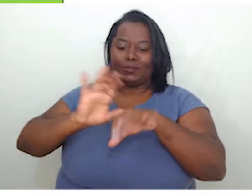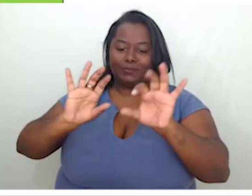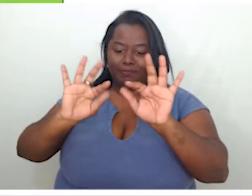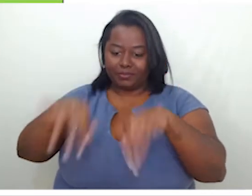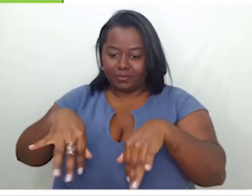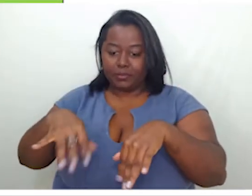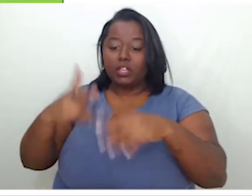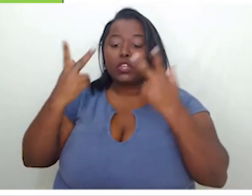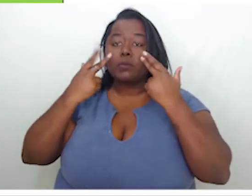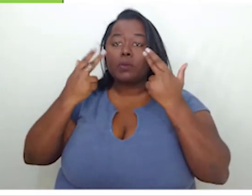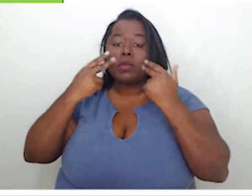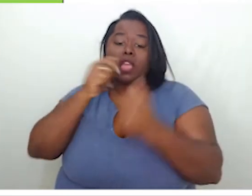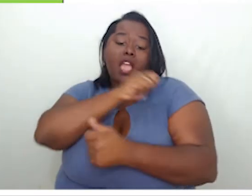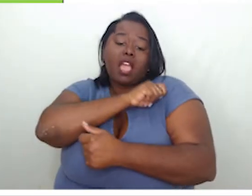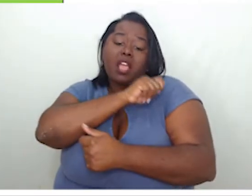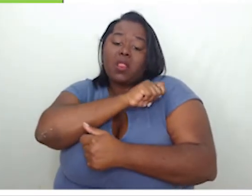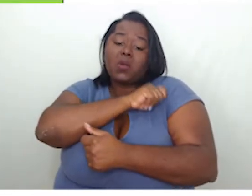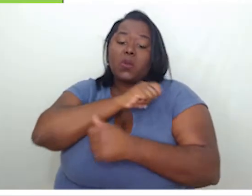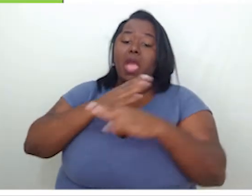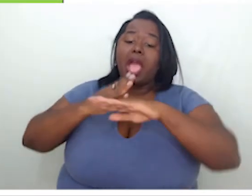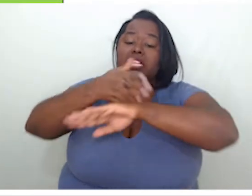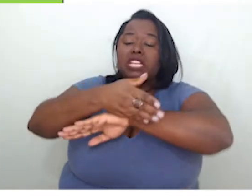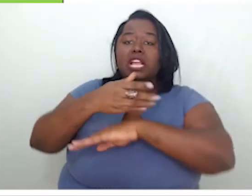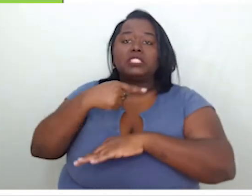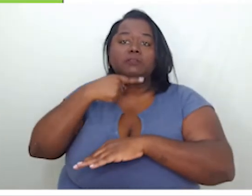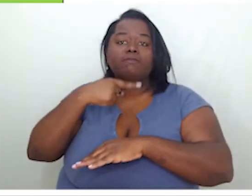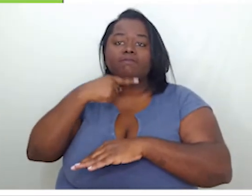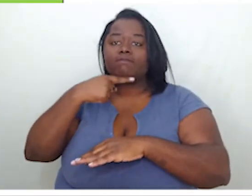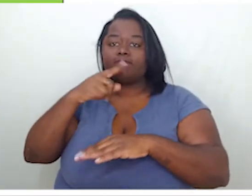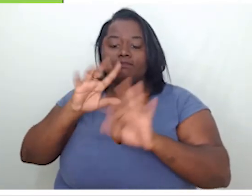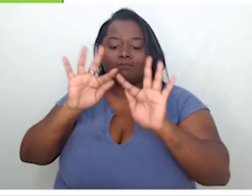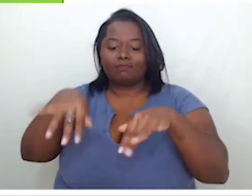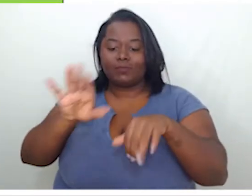Y el modelo puede ser integrado o un modelo distribuido.